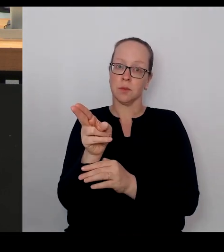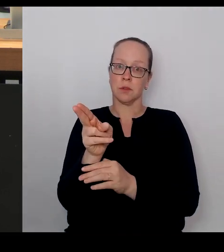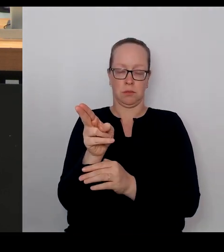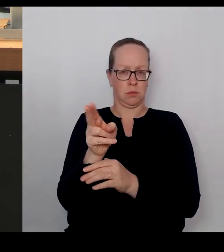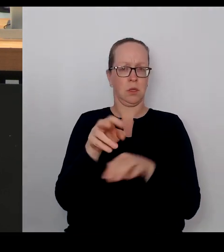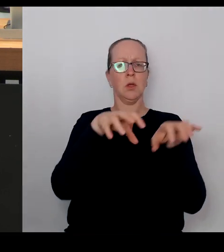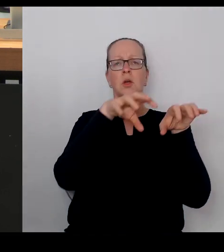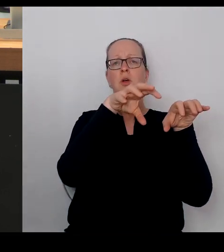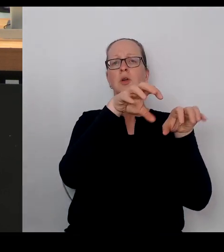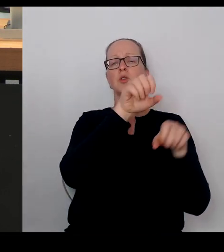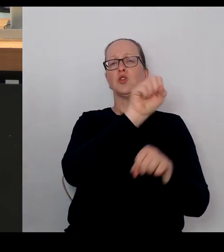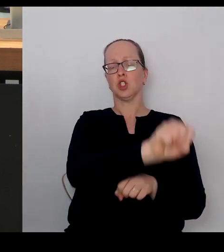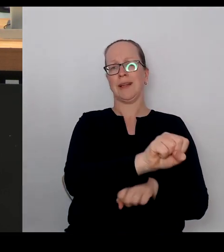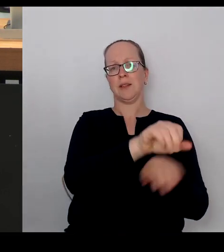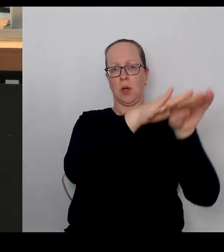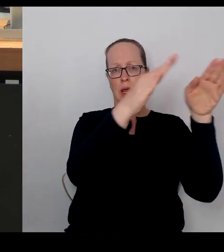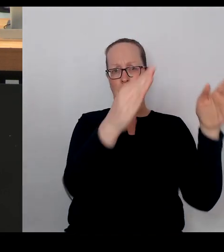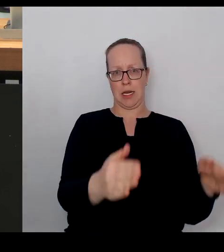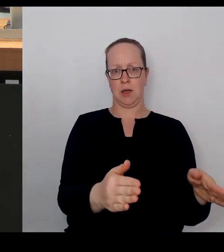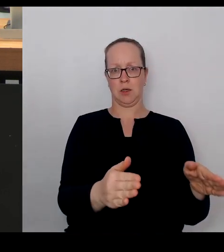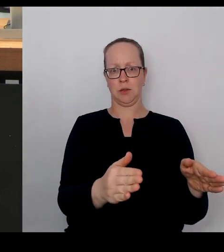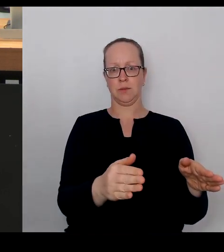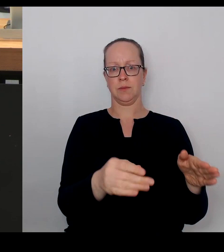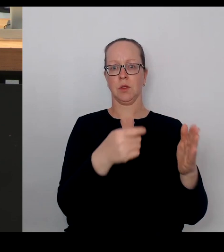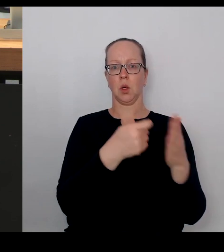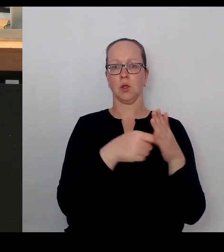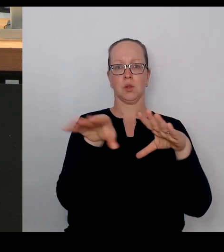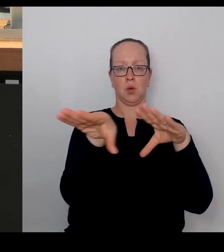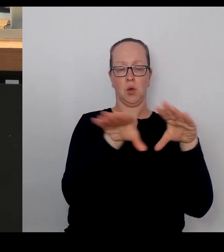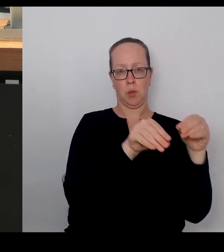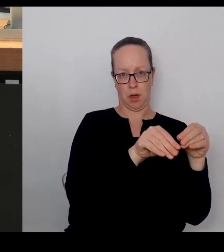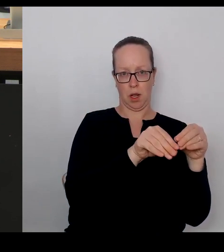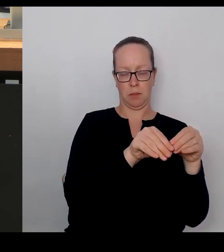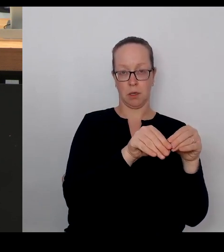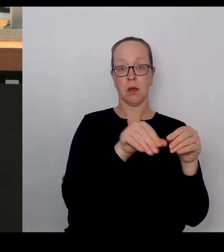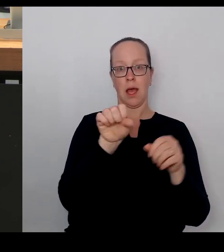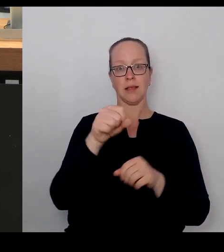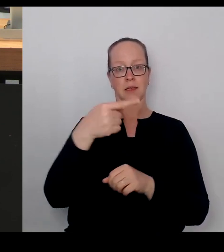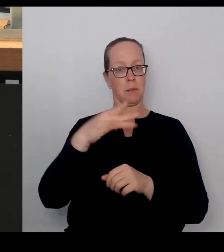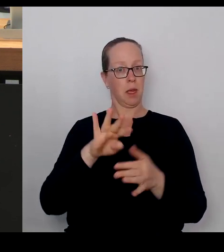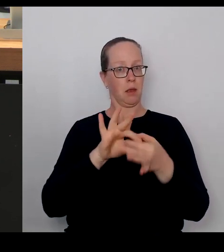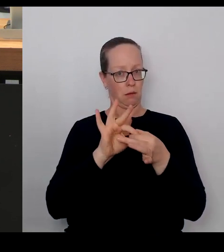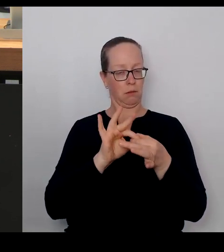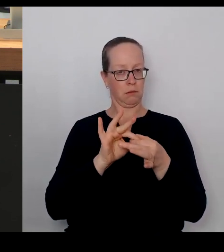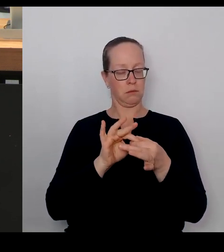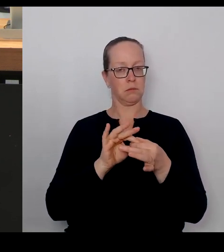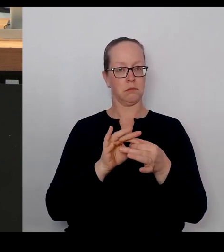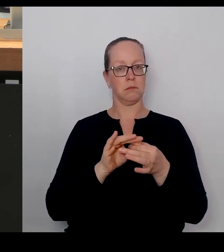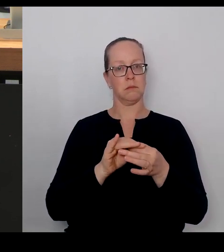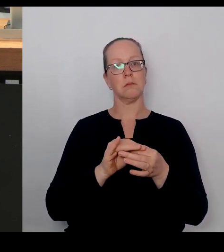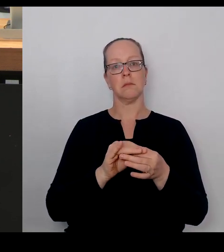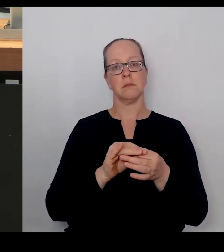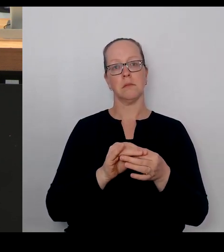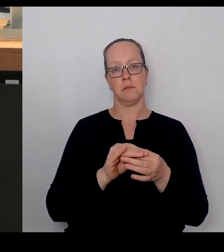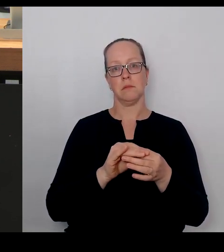Nach dem SGB während ambulante Pflegedienste nicht gleich behandelt werden. Pflege ist Pflege. Jeder Mensch muss